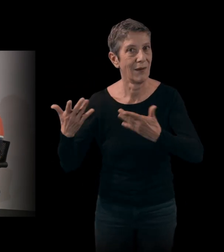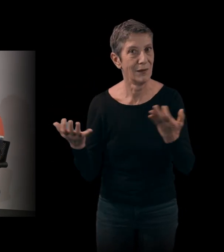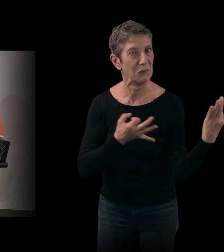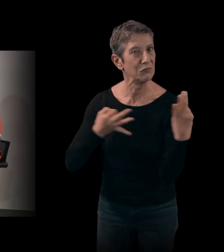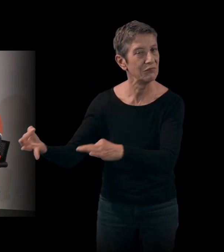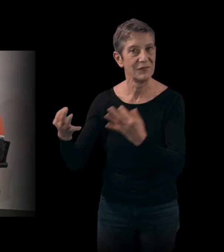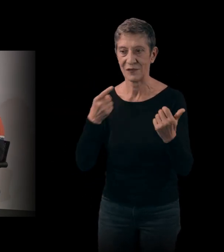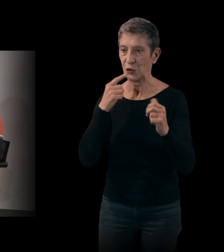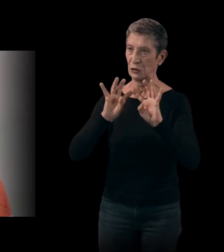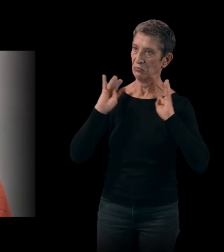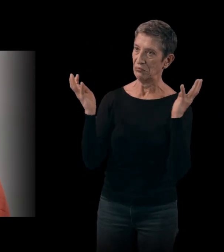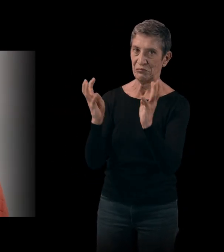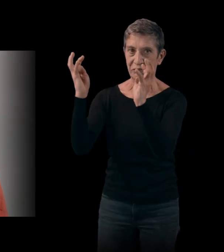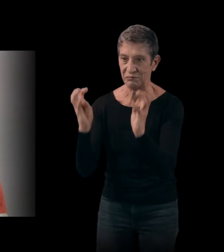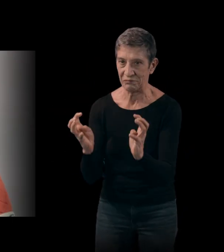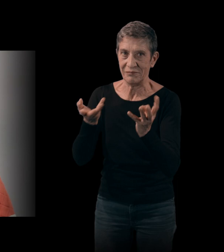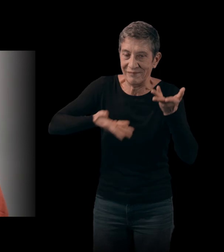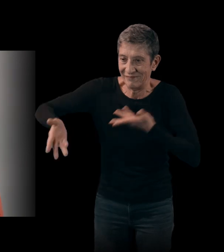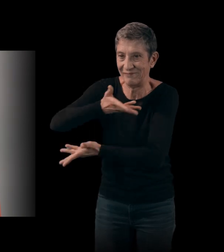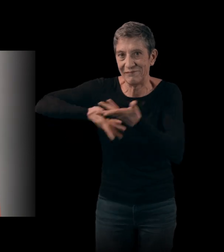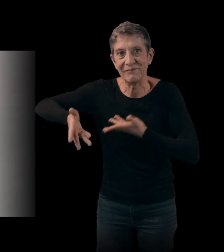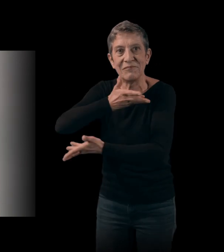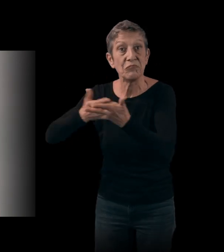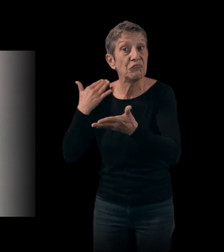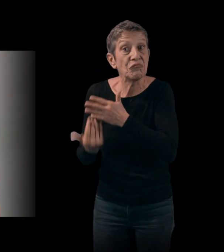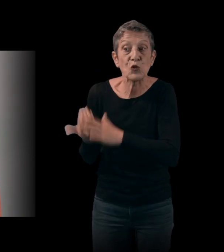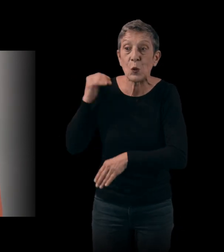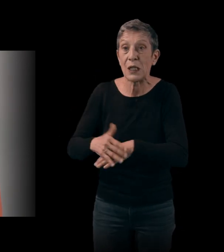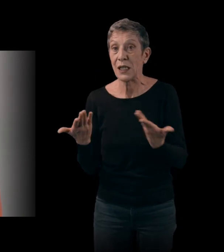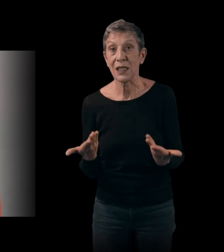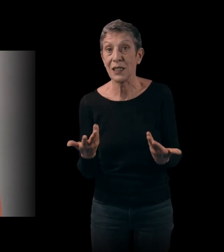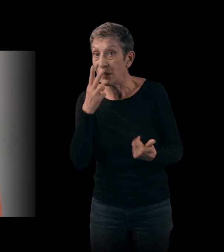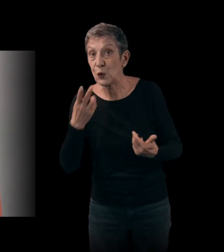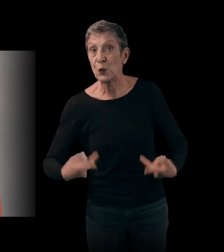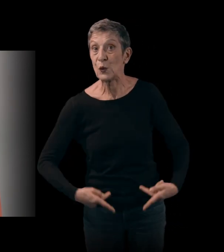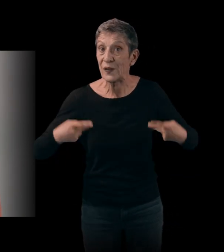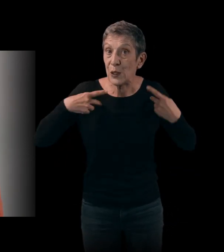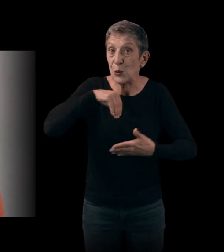On se posait en cercle et on parlait de ce qu'on avait vécu dans la journée.